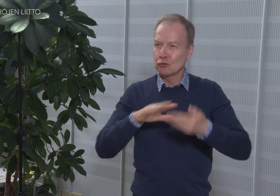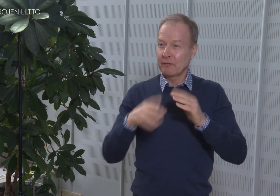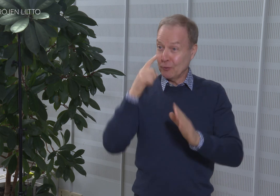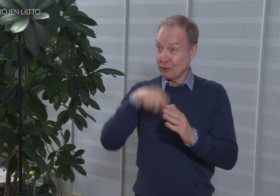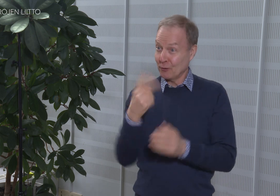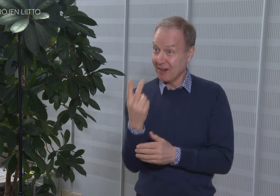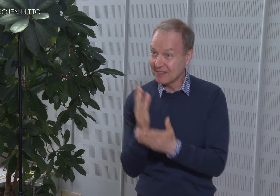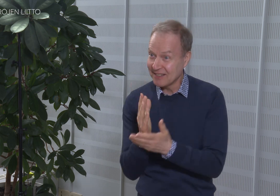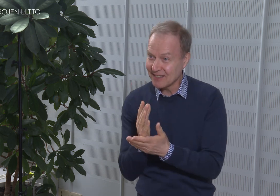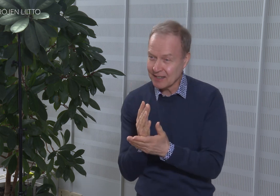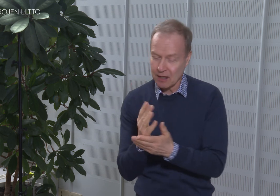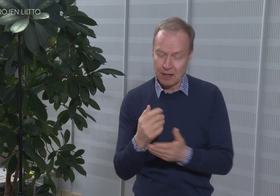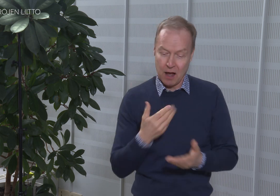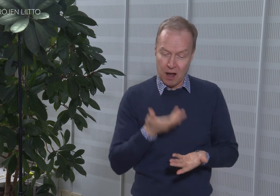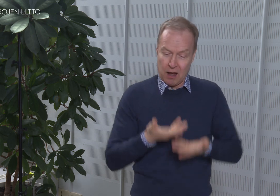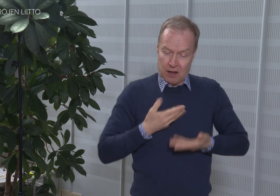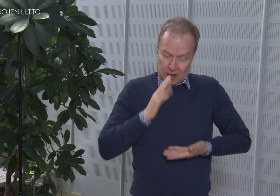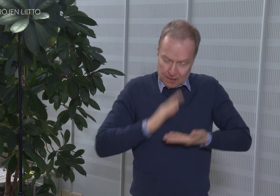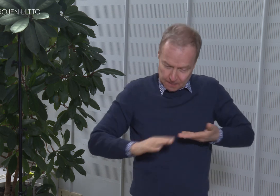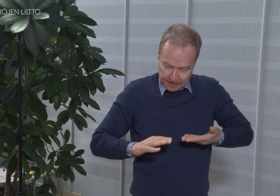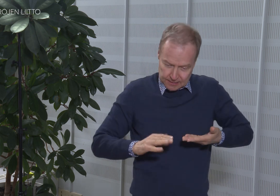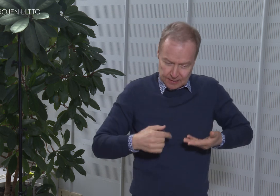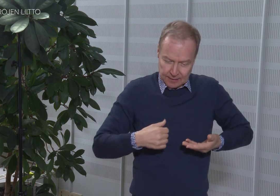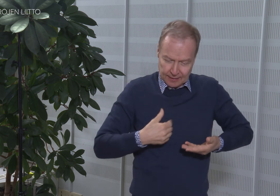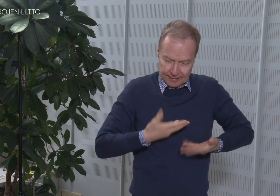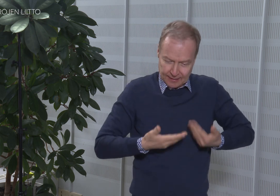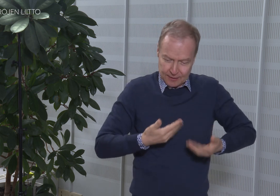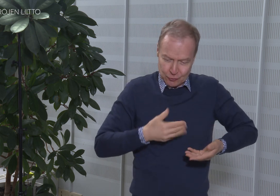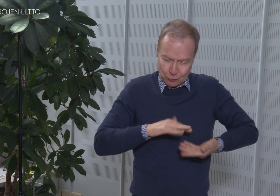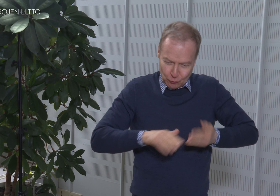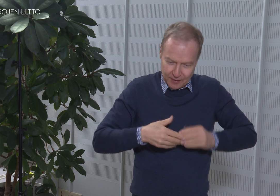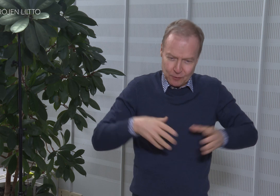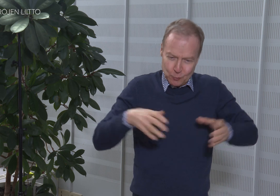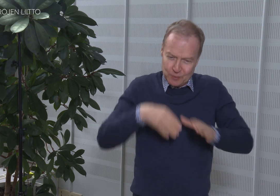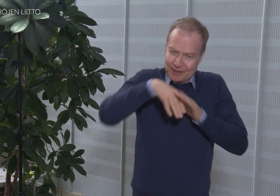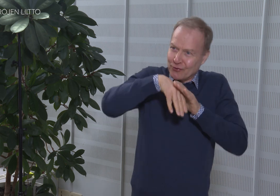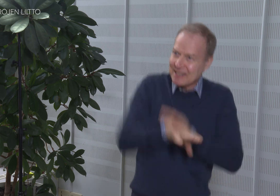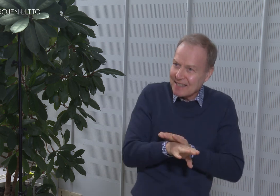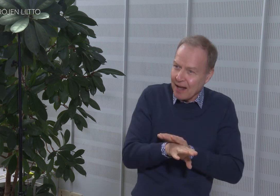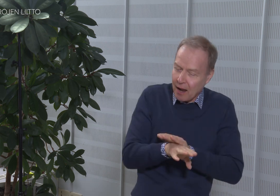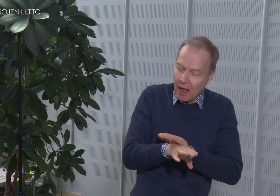Kun yhteisömme on tehnyt sovinnon itsensä kanssa, -